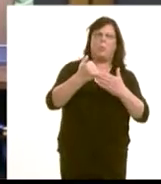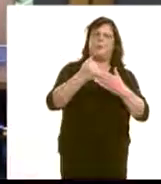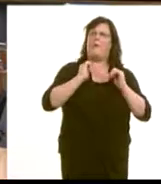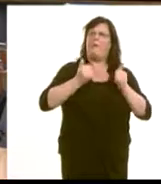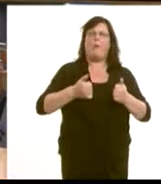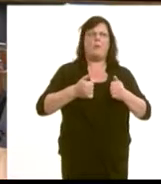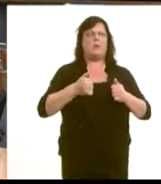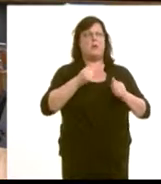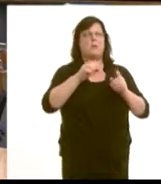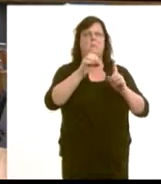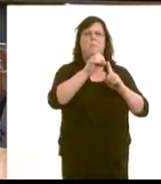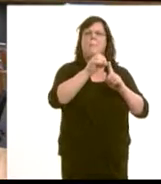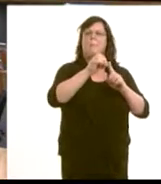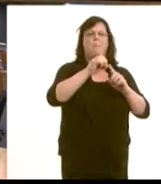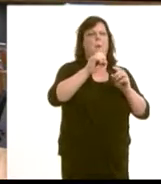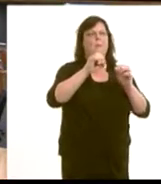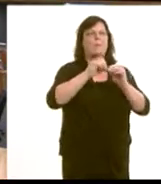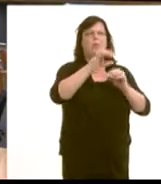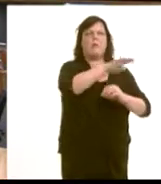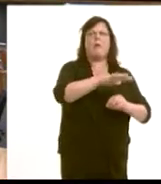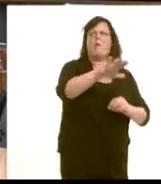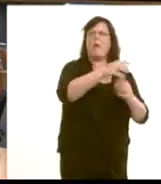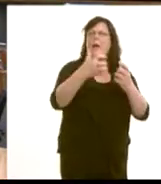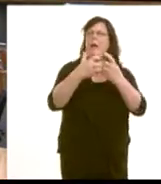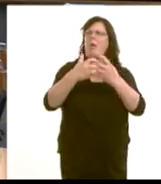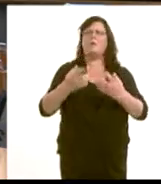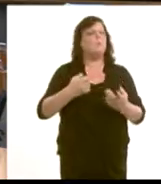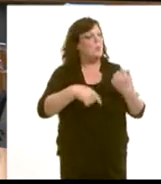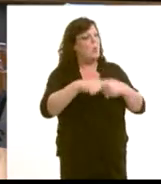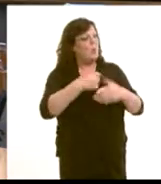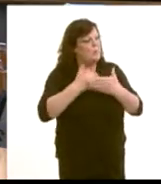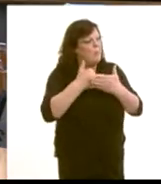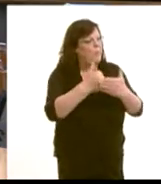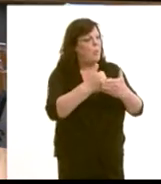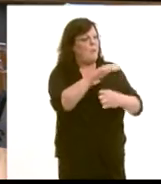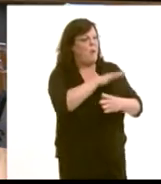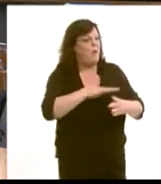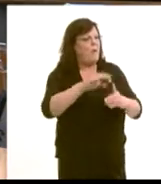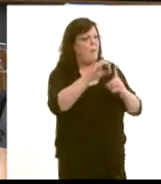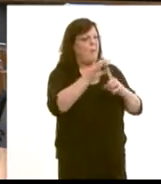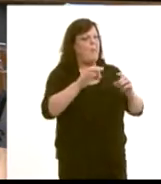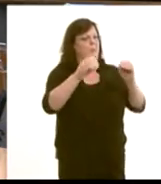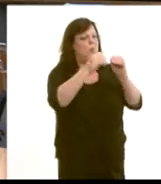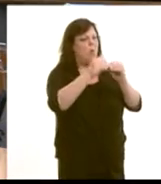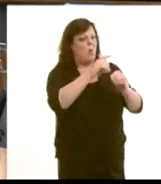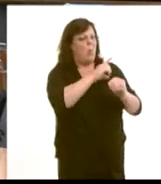i gefnogiír diwydiant ffermio yn sir Benfro er mwyn iddo ddod yn fwy proffidiol a chynaliadwy